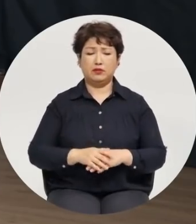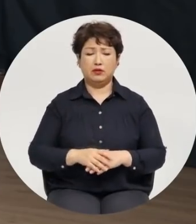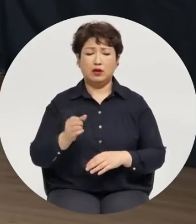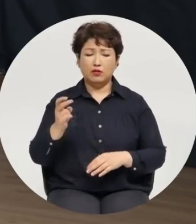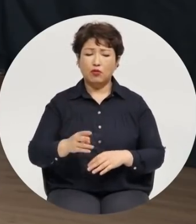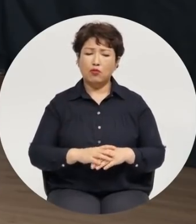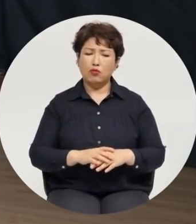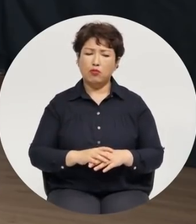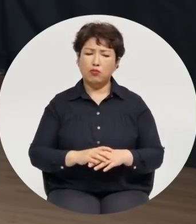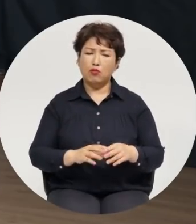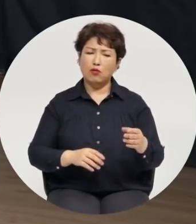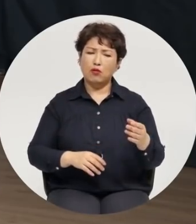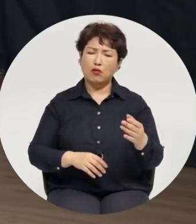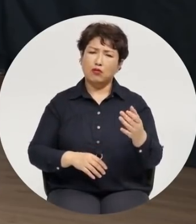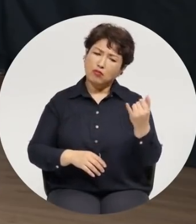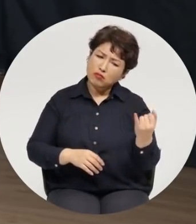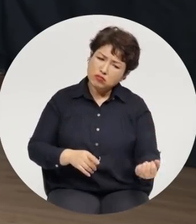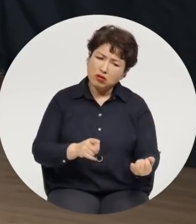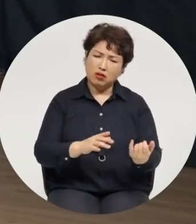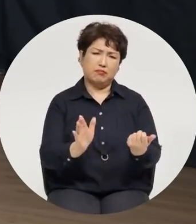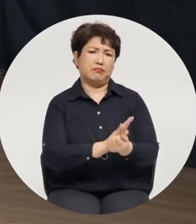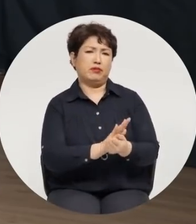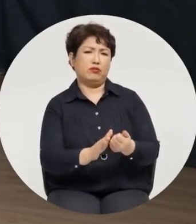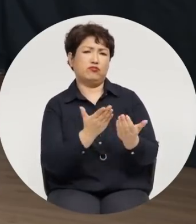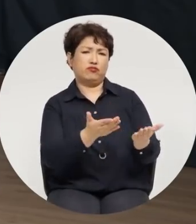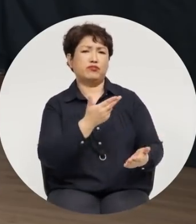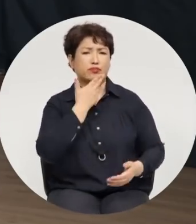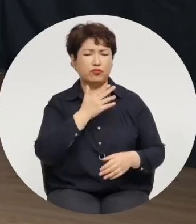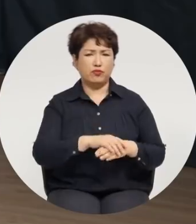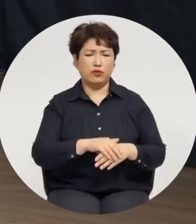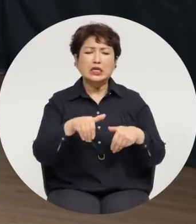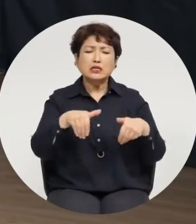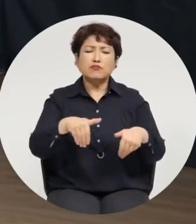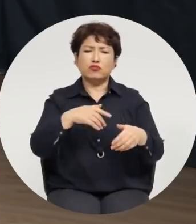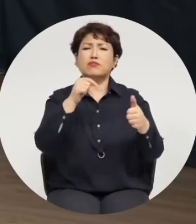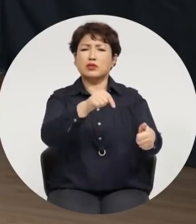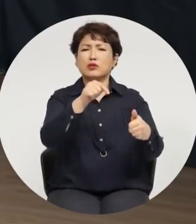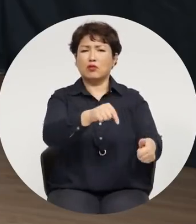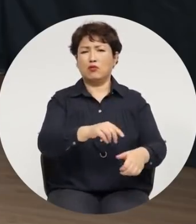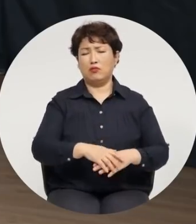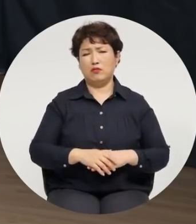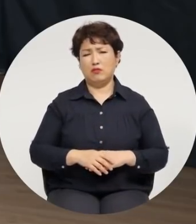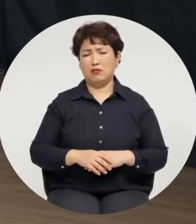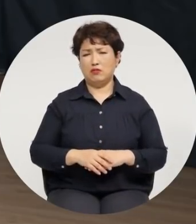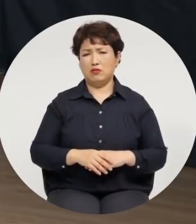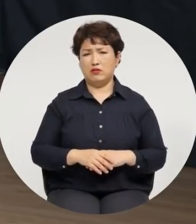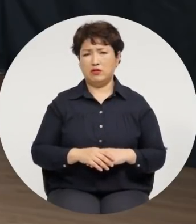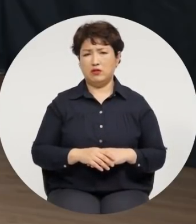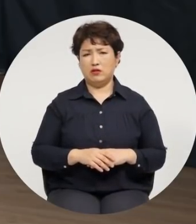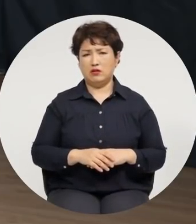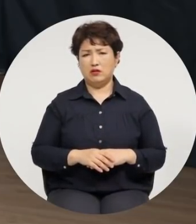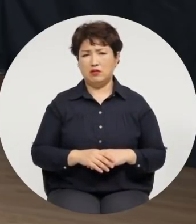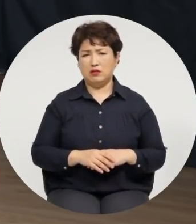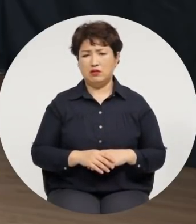동생에게도 배려심이 없고 심부름만 시킵니다